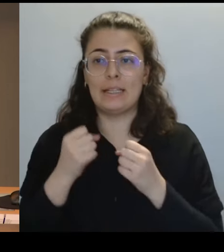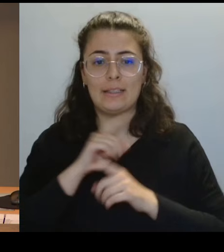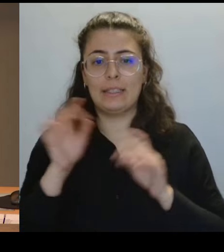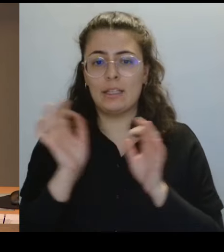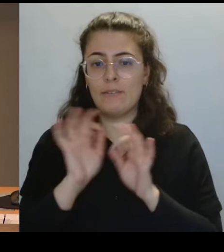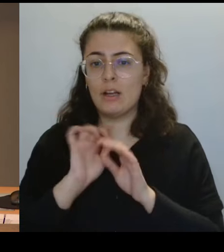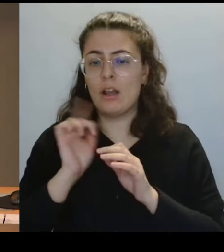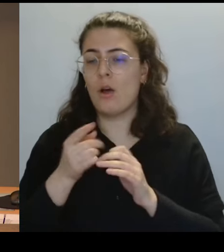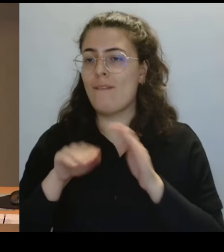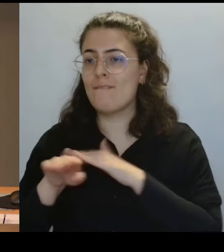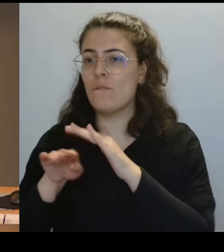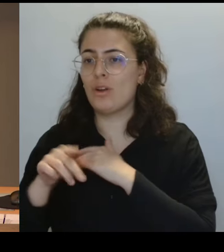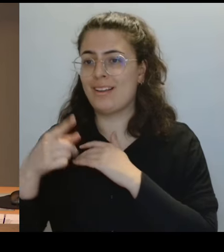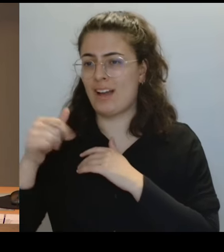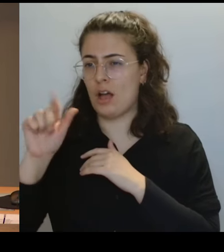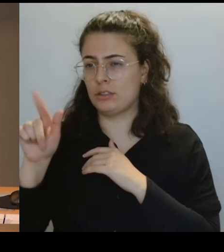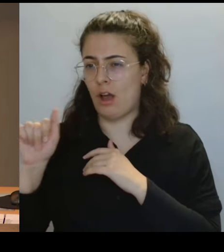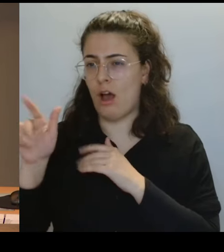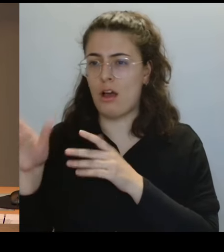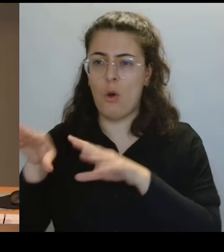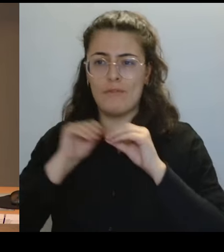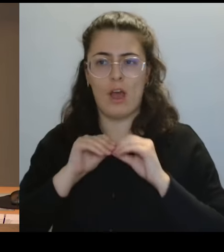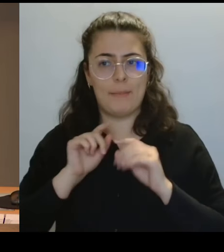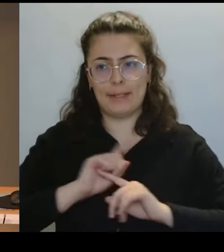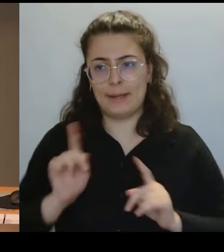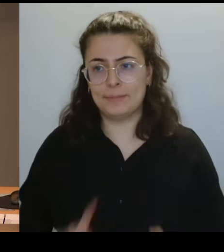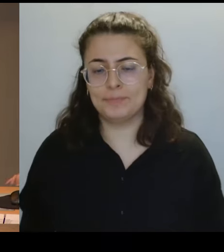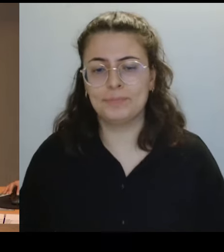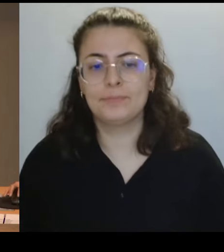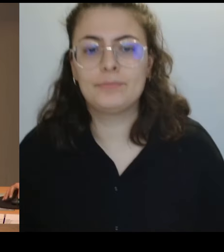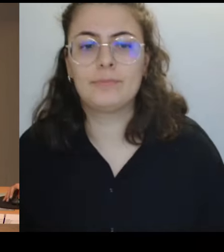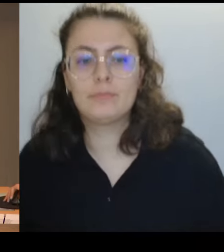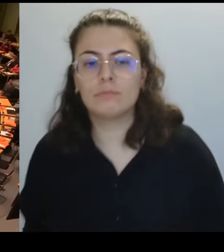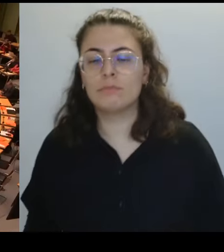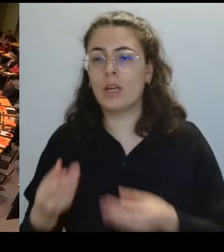In der Beratung beginnt die AfD-Fraktion. Und hier der Abgeordnete Lindemann. Bitte schön.